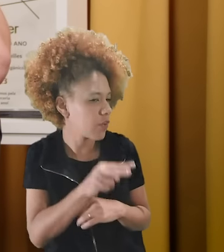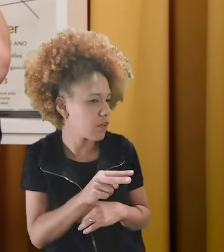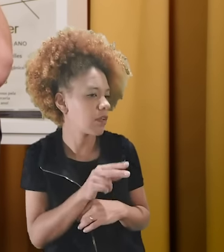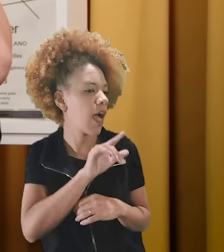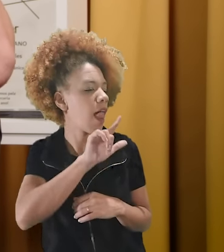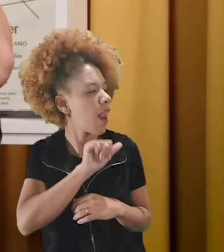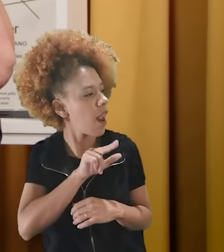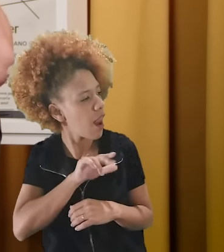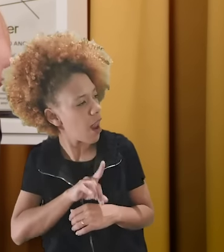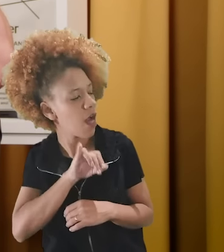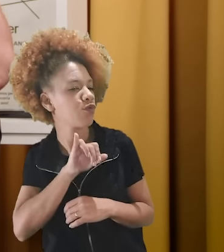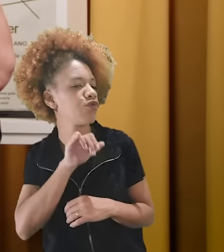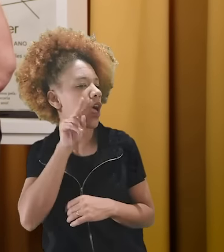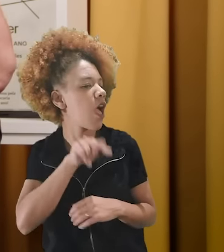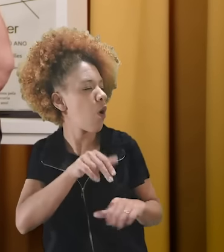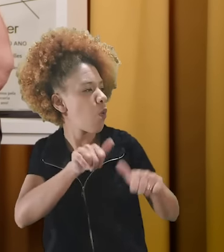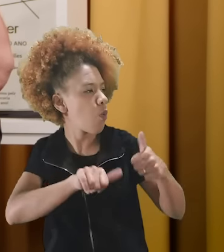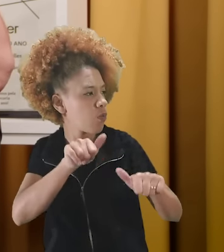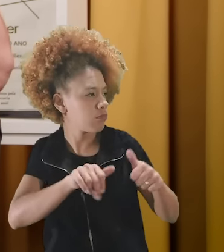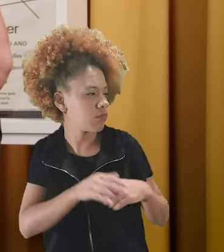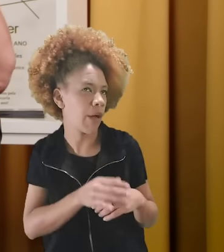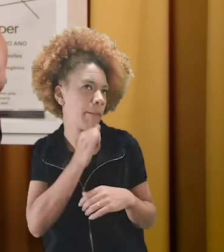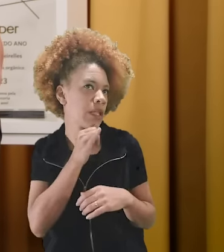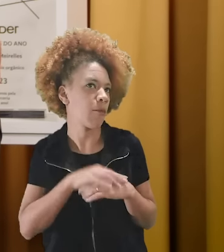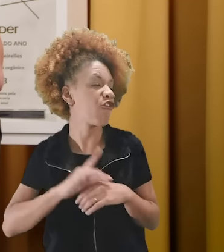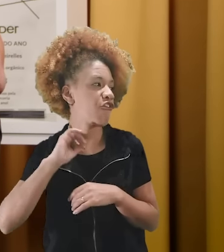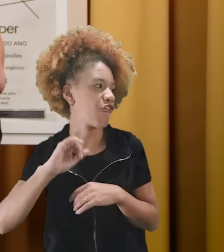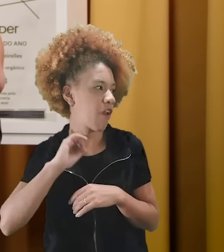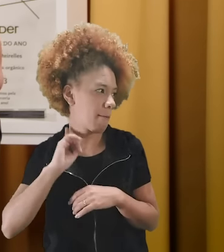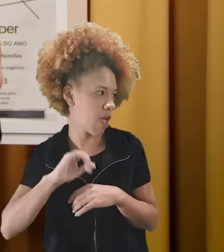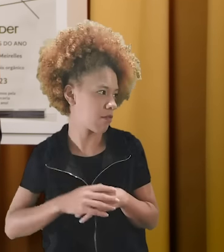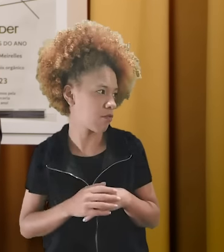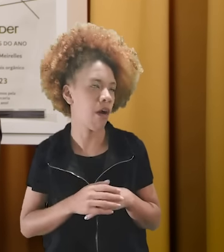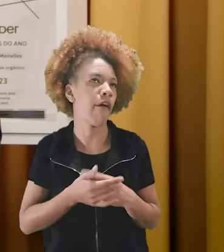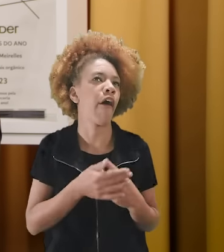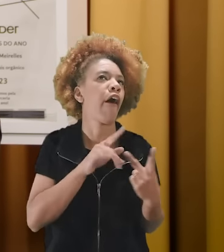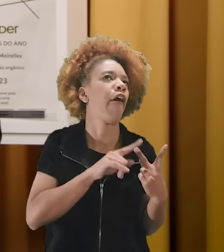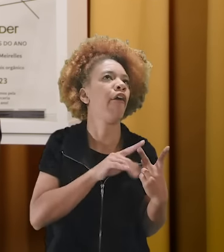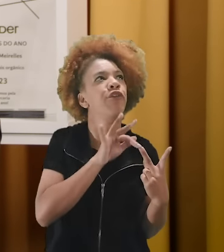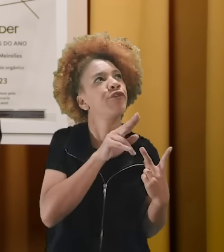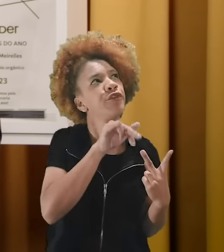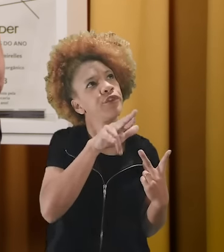me vendo a Laude tipo um olheiro Teoricamente né tipo é tipo o Flamengo a fúria tipo Coitada